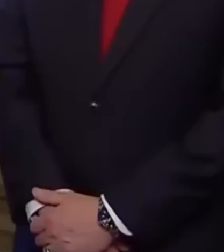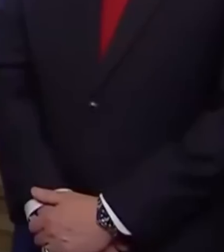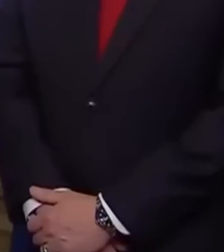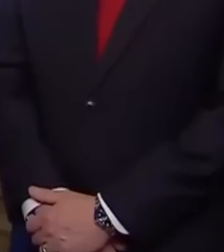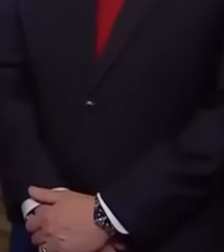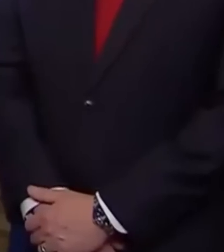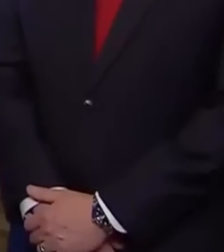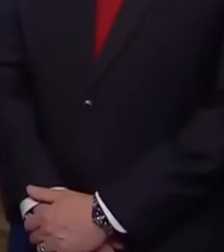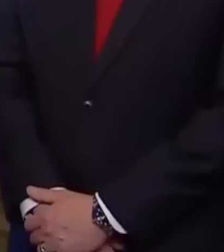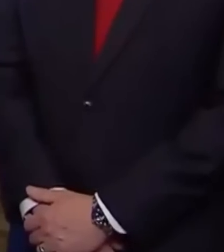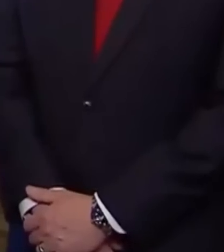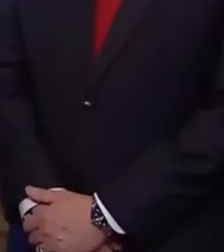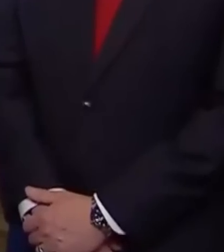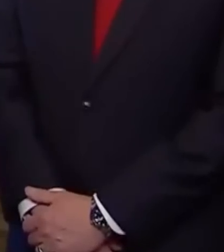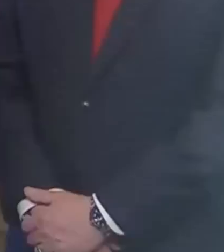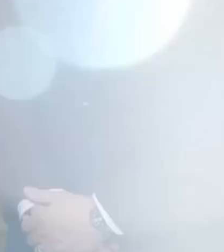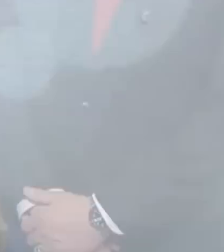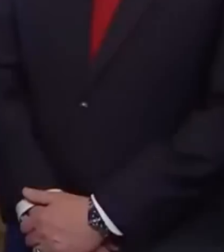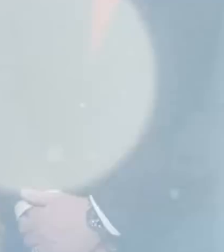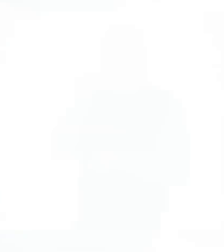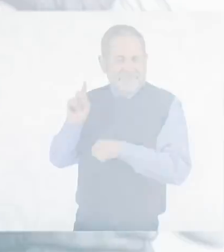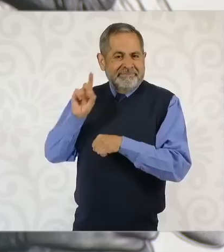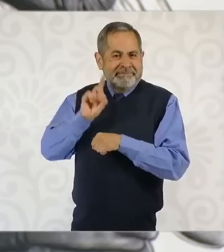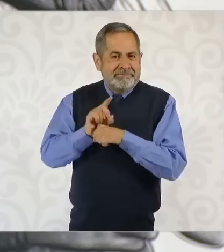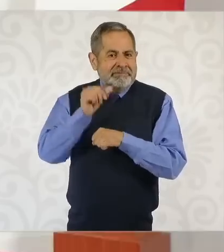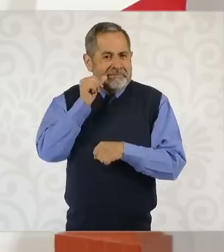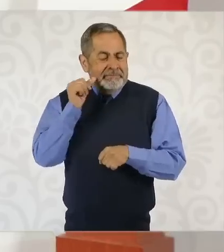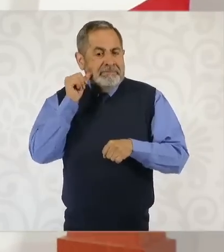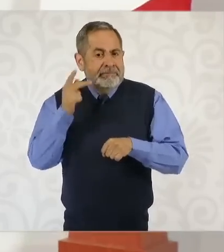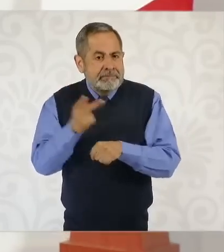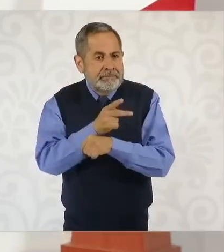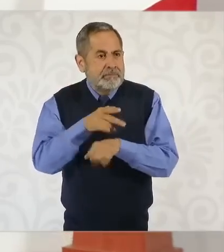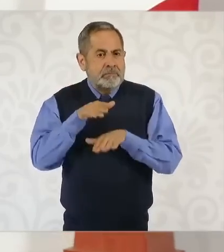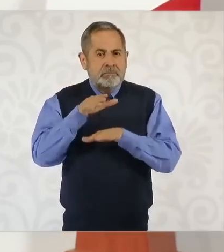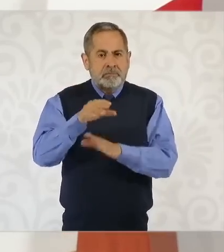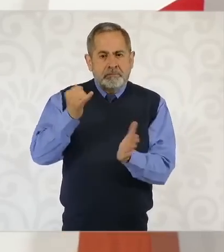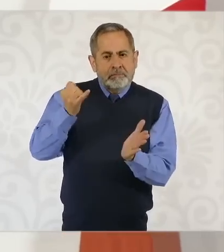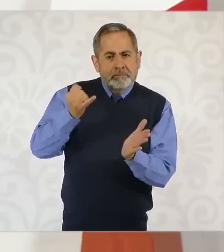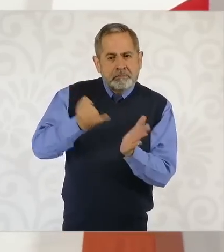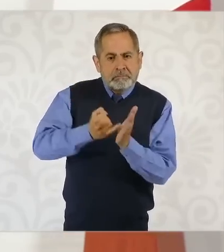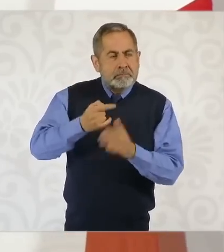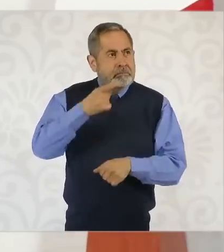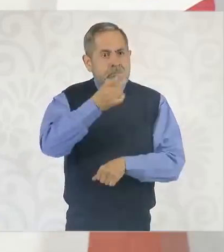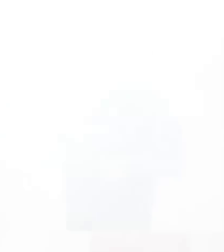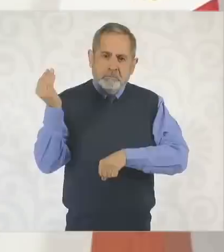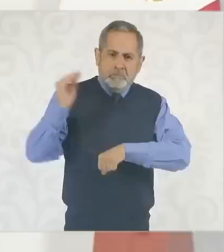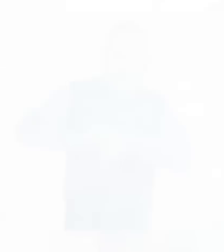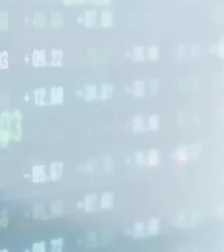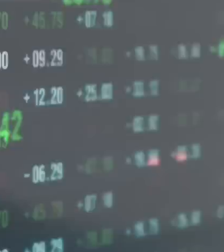Estados Unidos finalmente cumplió con La amenaza el gobierno de Claudia sheinbaum ha anunciado Este